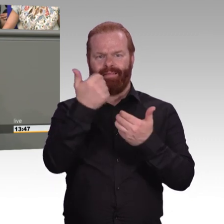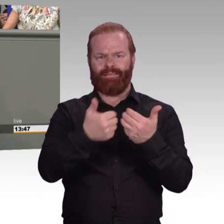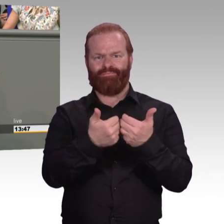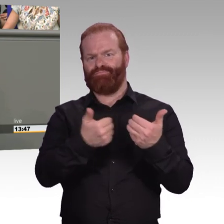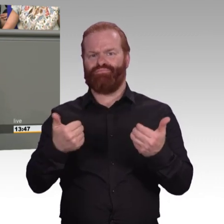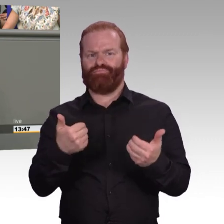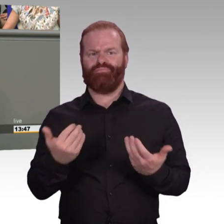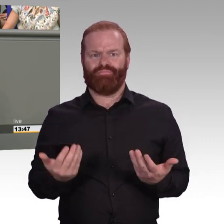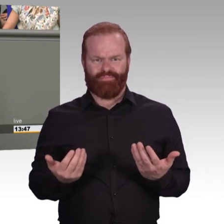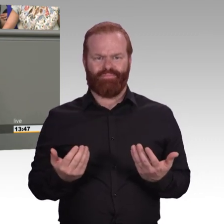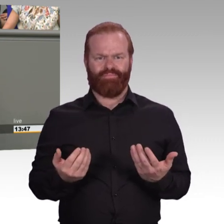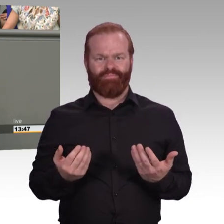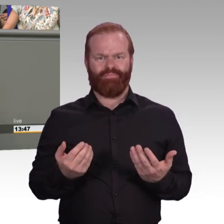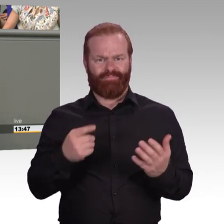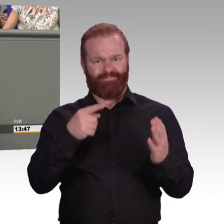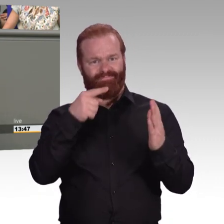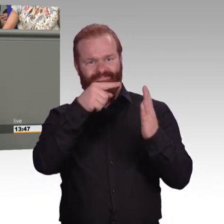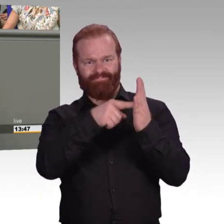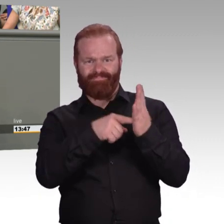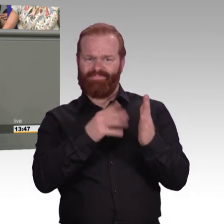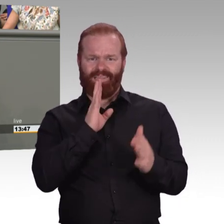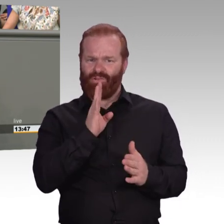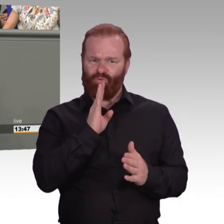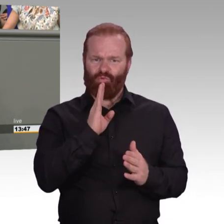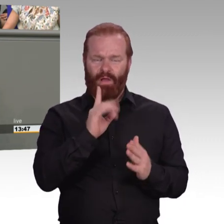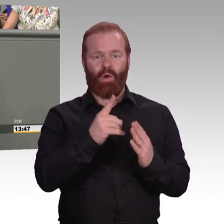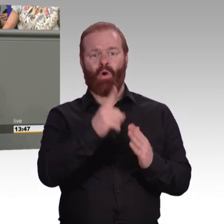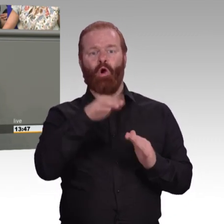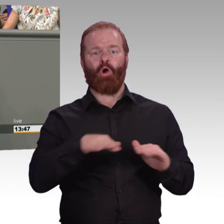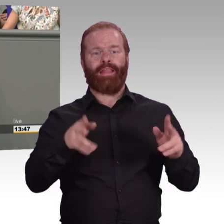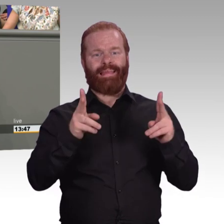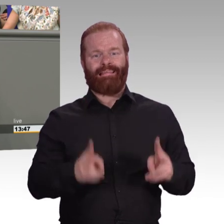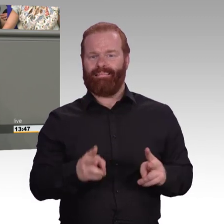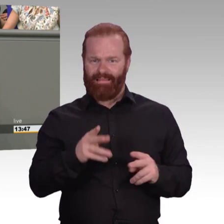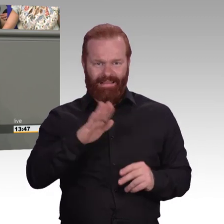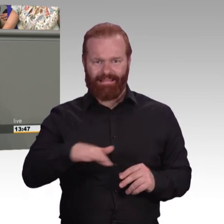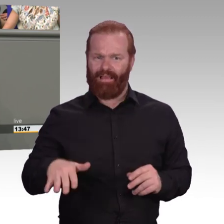die wichtigste Gemeinschaft unseres Zusammenlebens gelegt, in den letzten Jahren noch zunehmend mit Hilfe